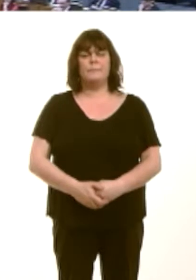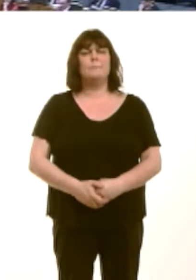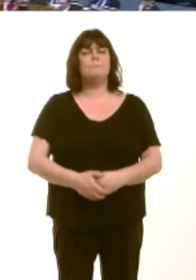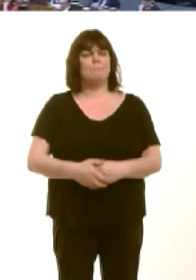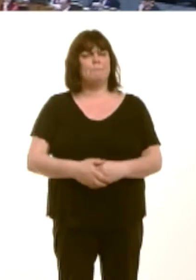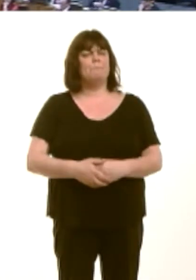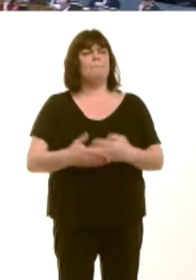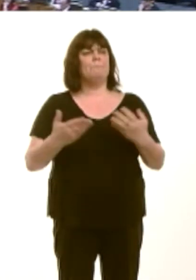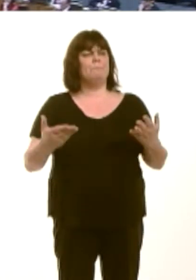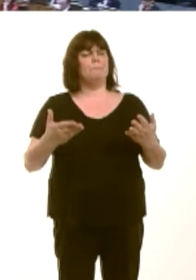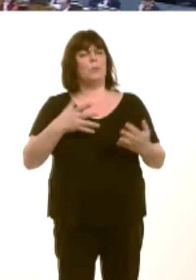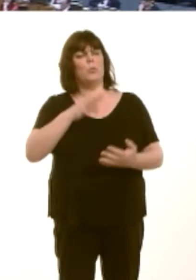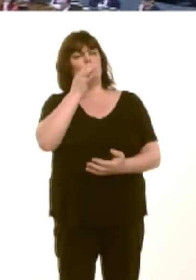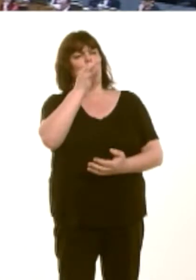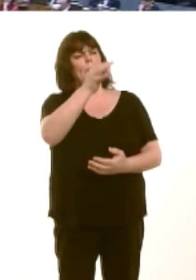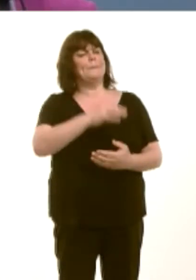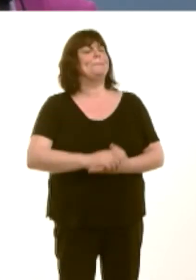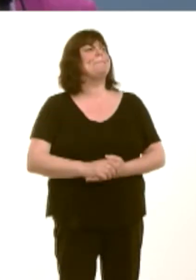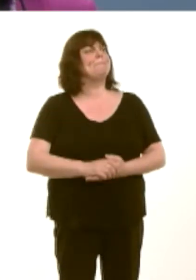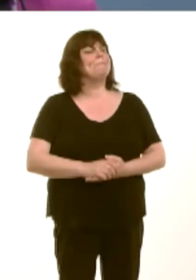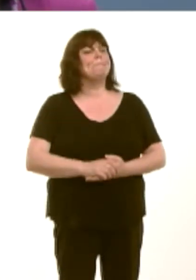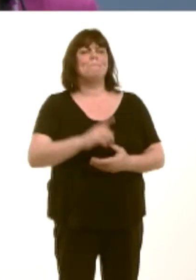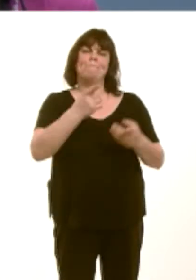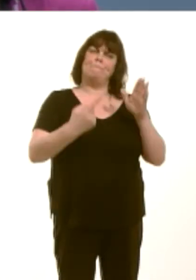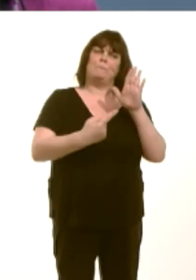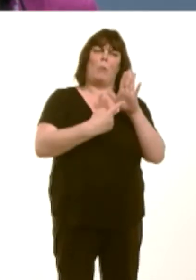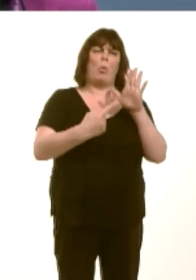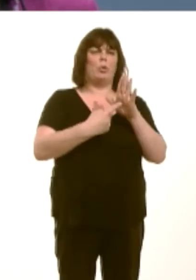Paul Davies: First Minister, what is crucially important to improve the economy in west Wales